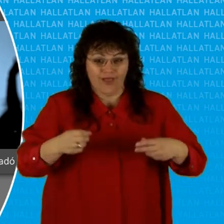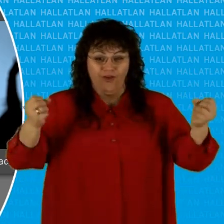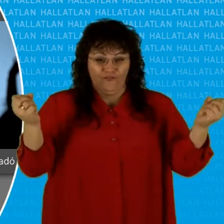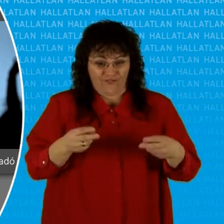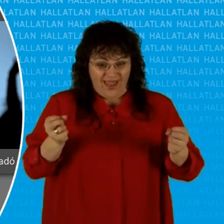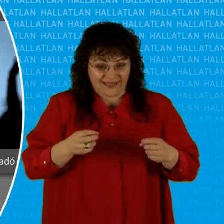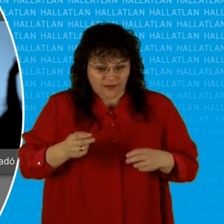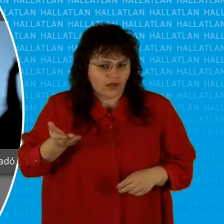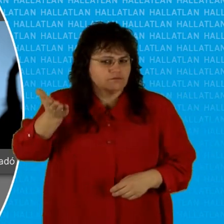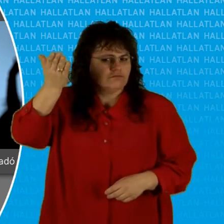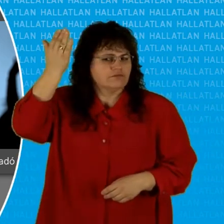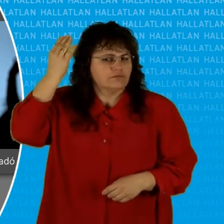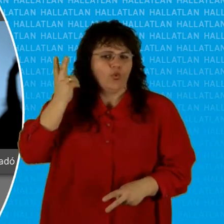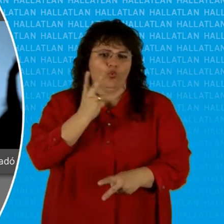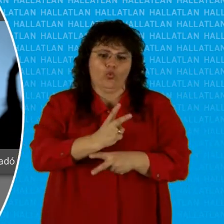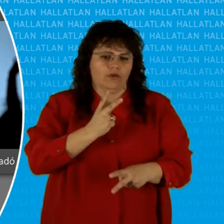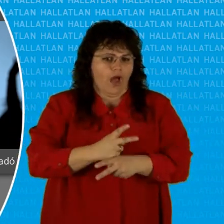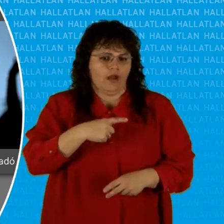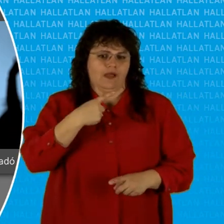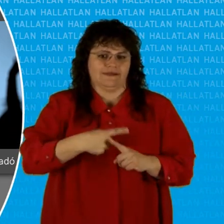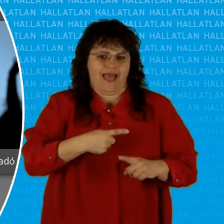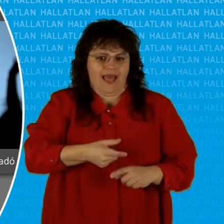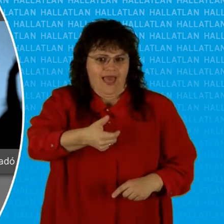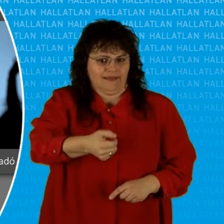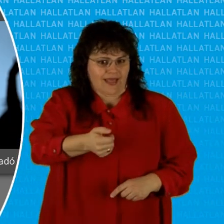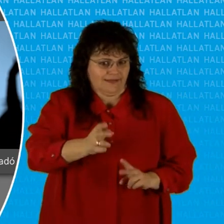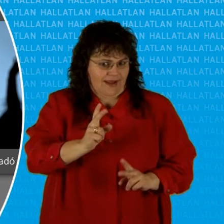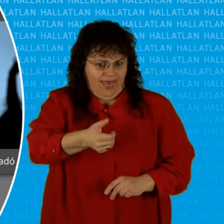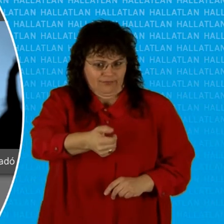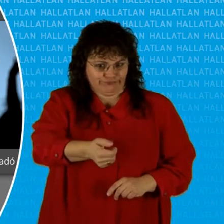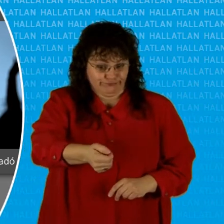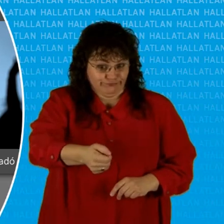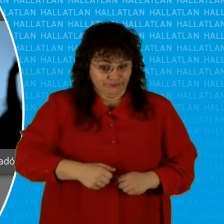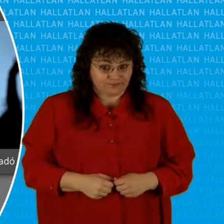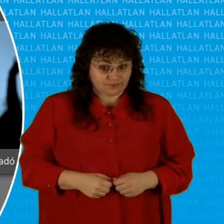A feliratok a korábbiakhoz hasonló módon, a Teletexten át érhetők el.